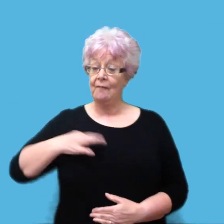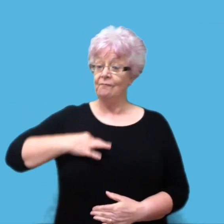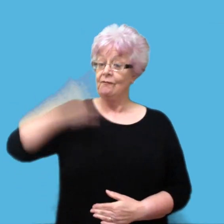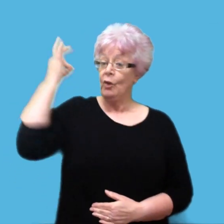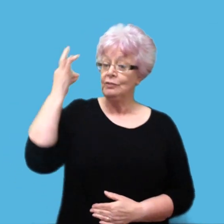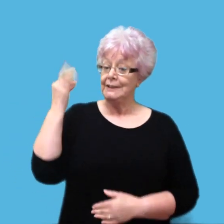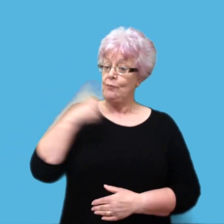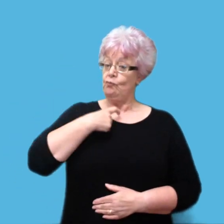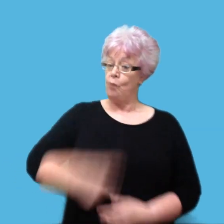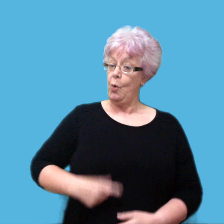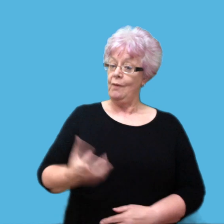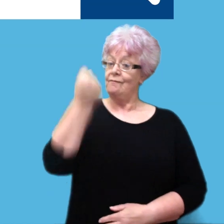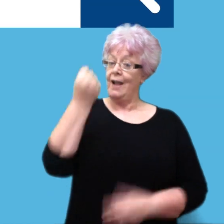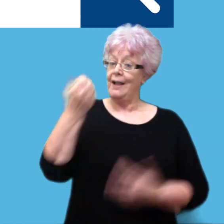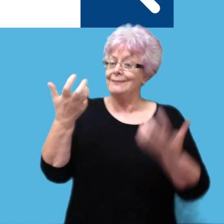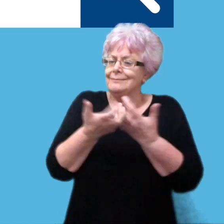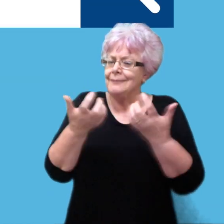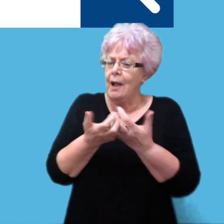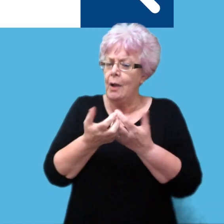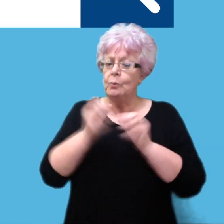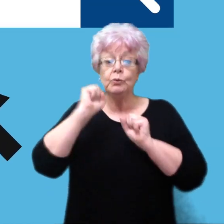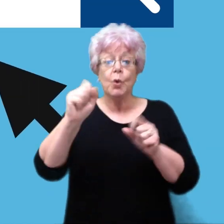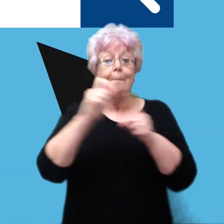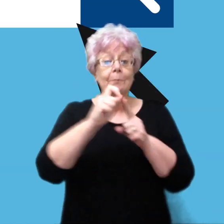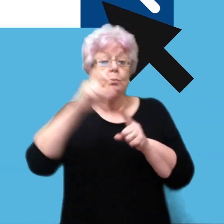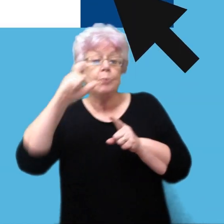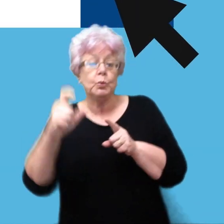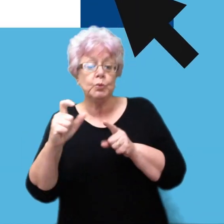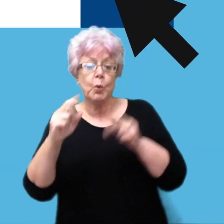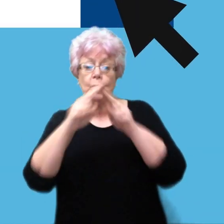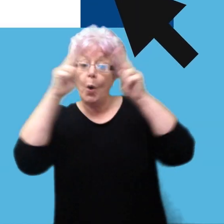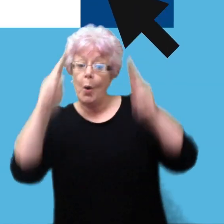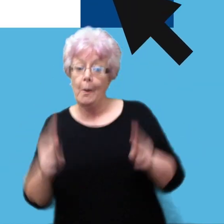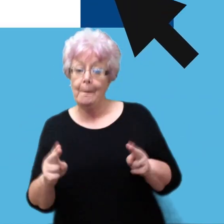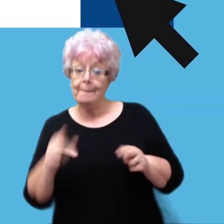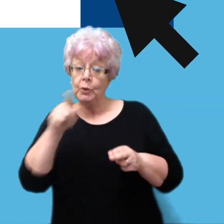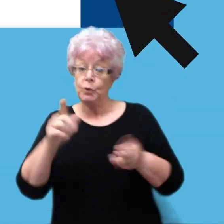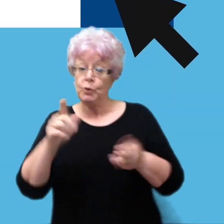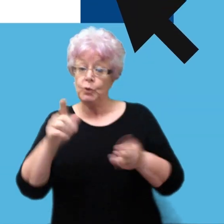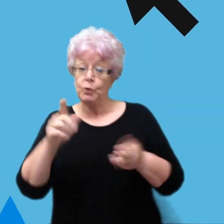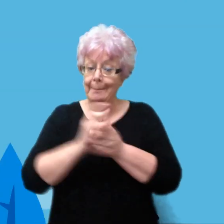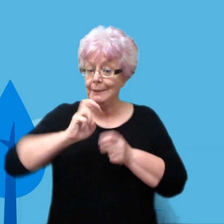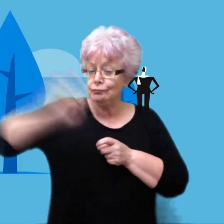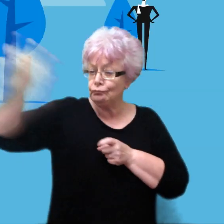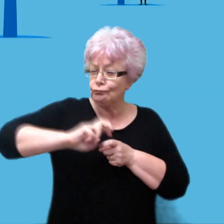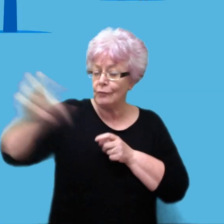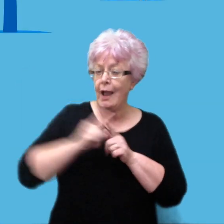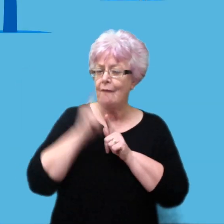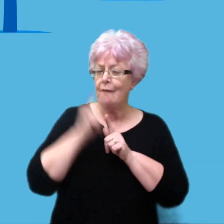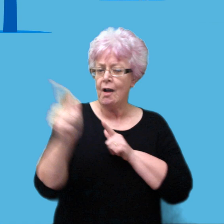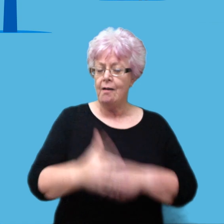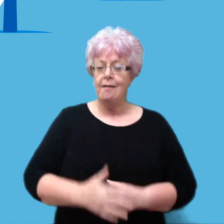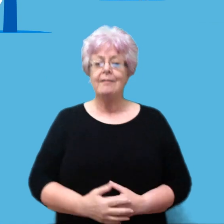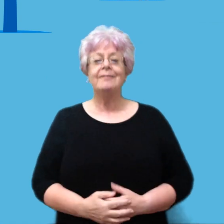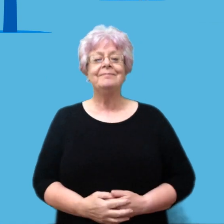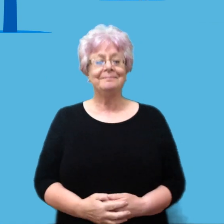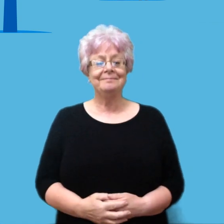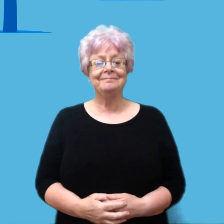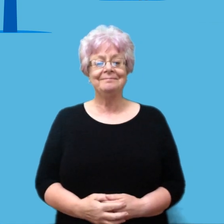Gallwch chwilio am swyddi gwirfoddoli sydd ar gael drwy roi eich cod post a rhoi'r pellter o'ch cartref yr ydych yn barod i’w deithio.